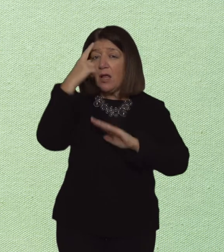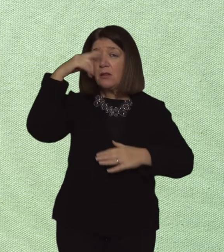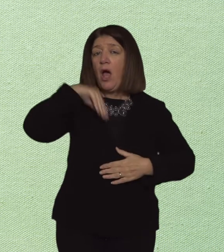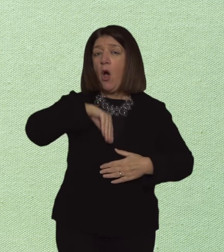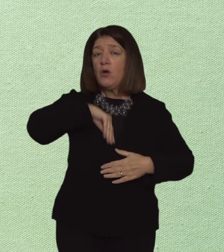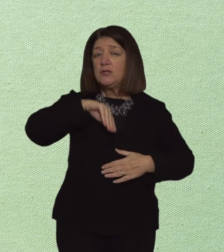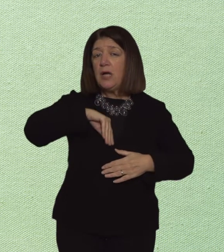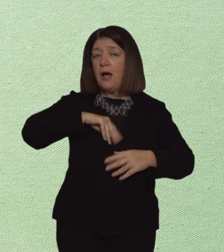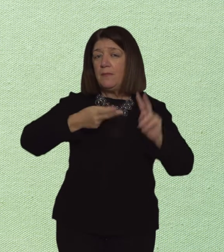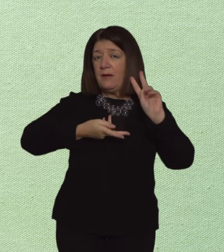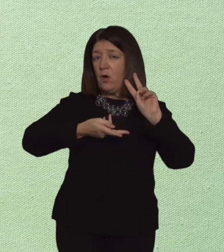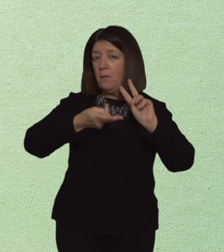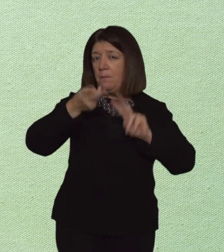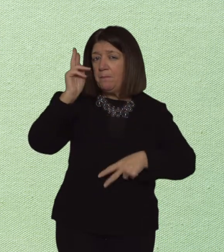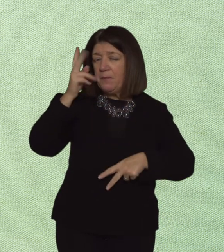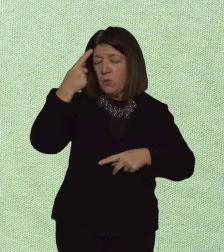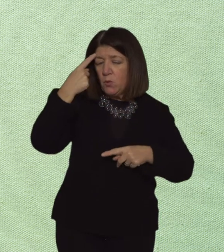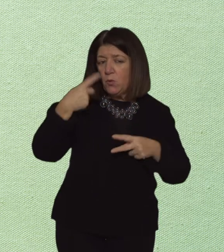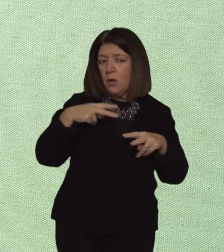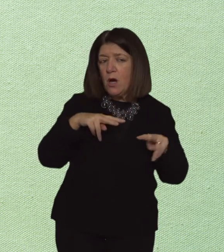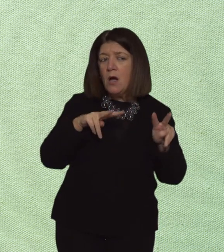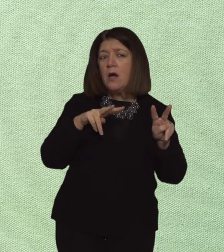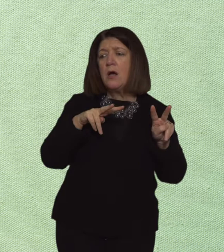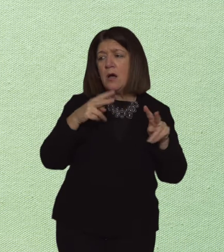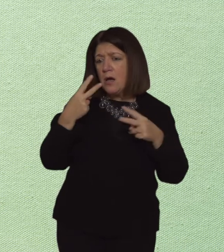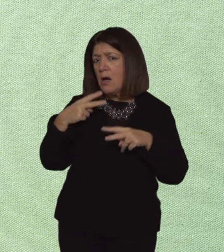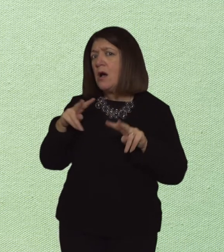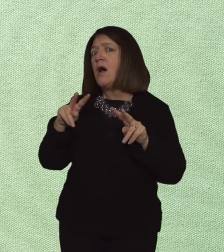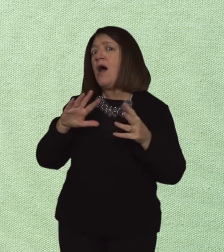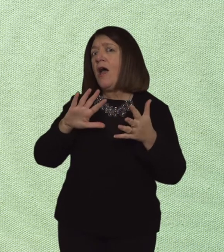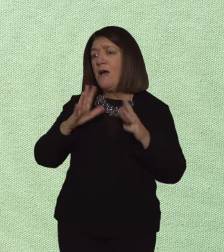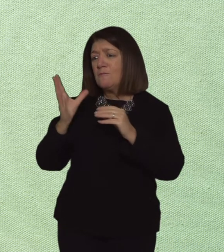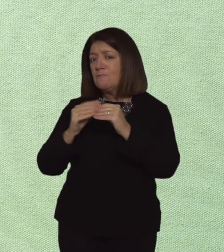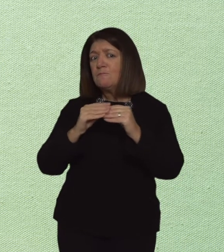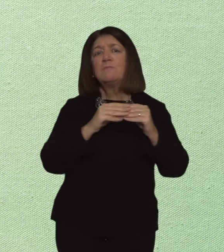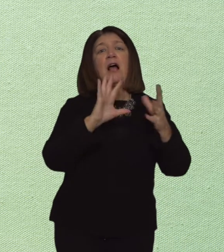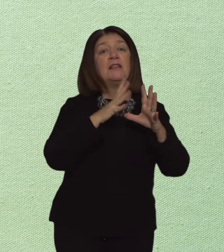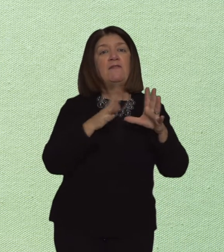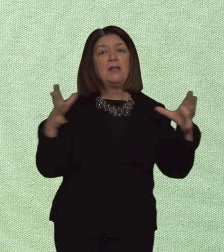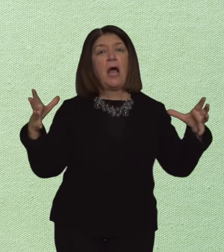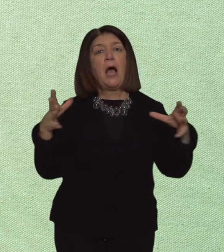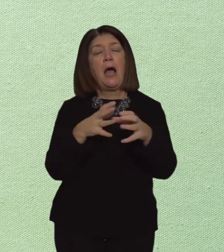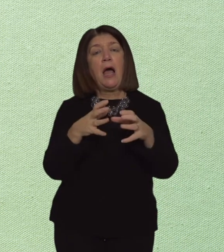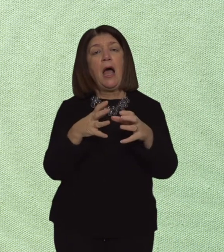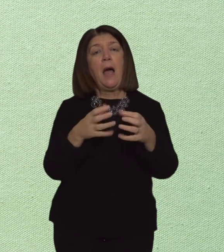solido nell'espressione della mia identità, così che poi sono in grado di riconoscere in